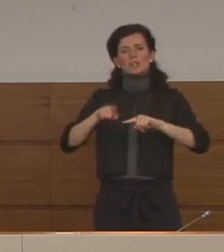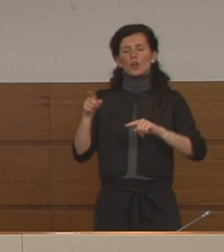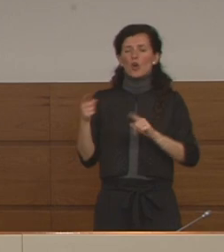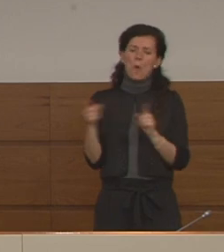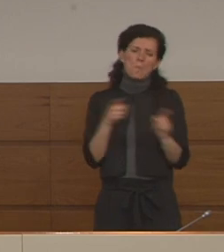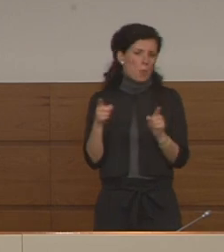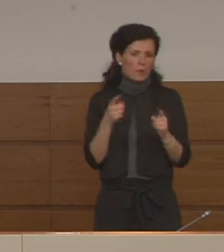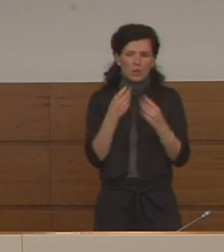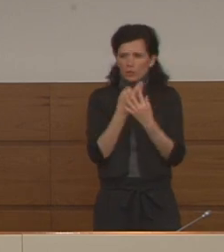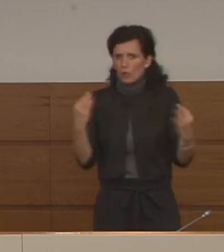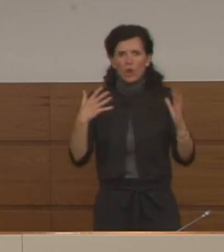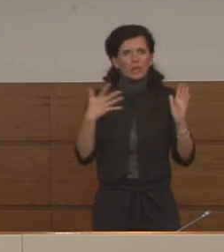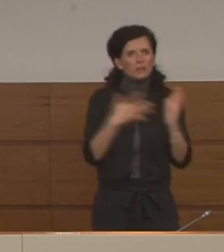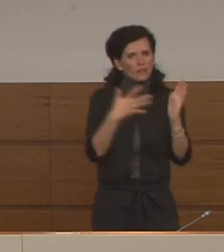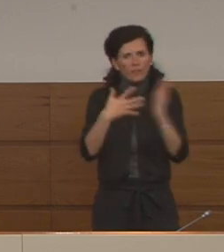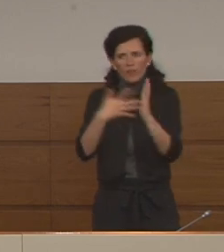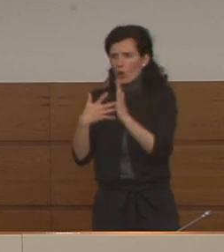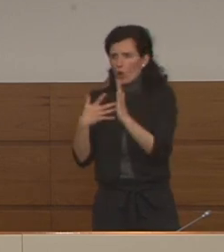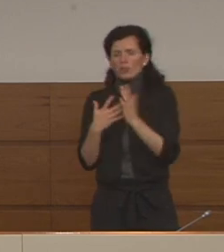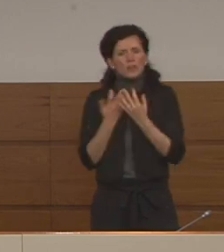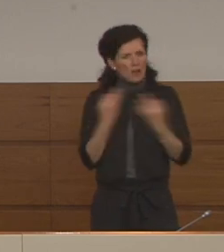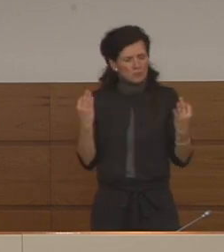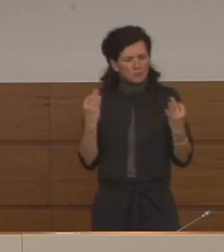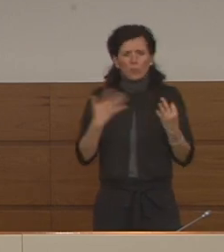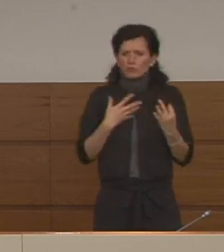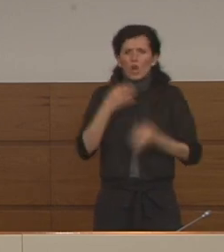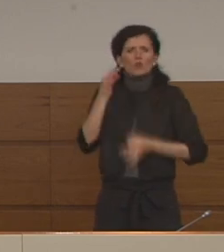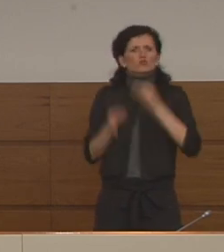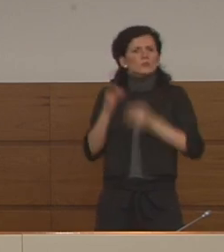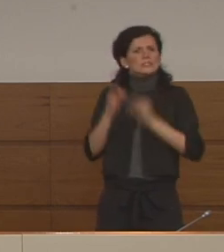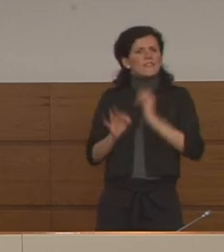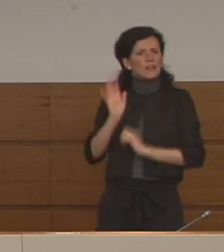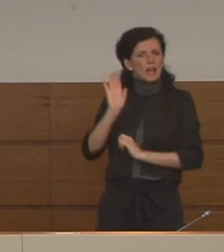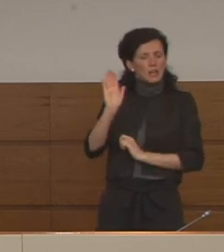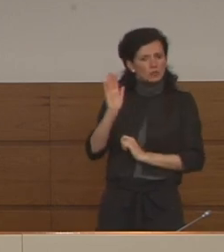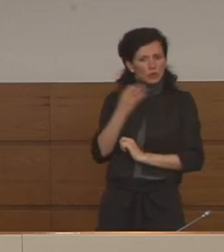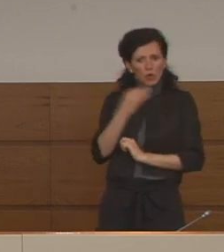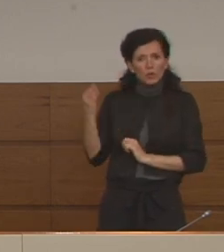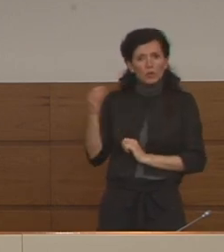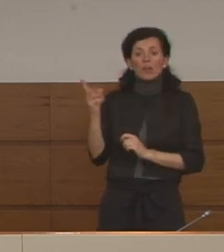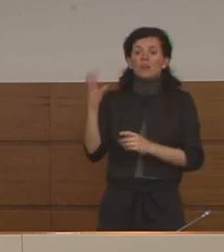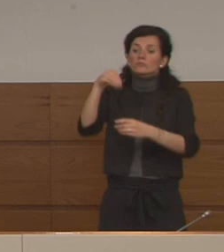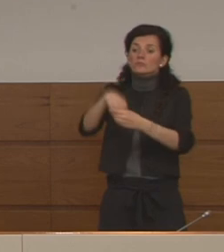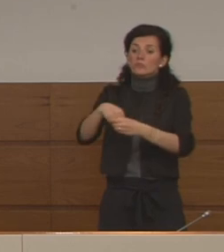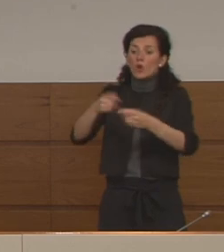anche giustificabili, metta in una commisione esperto dell'osservatorio